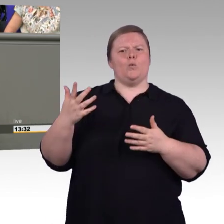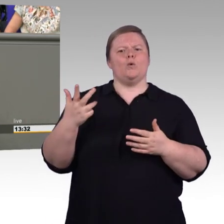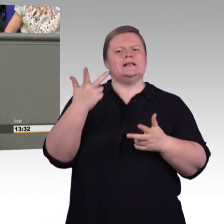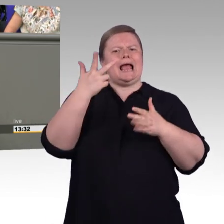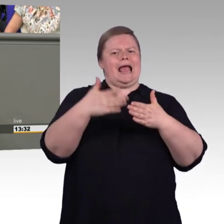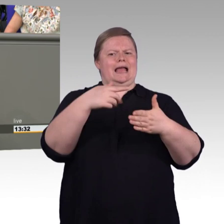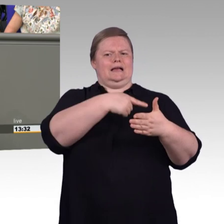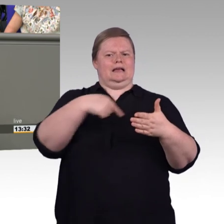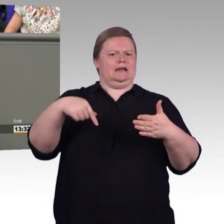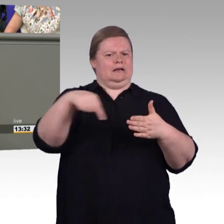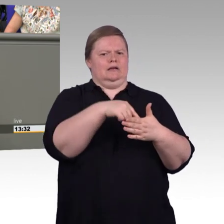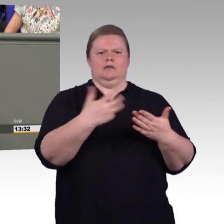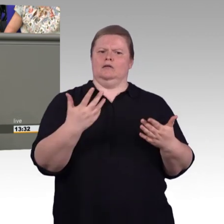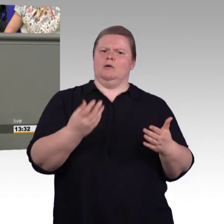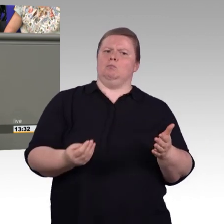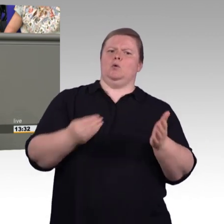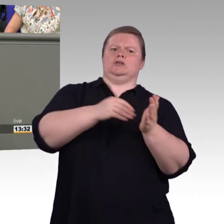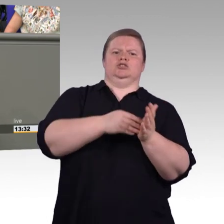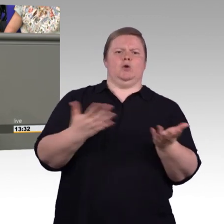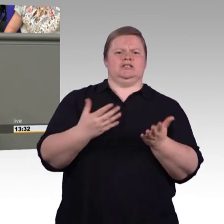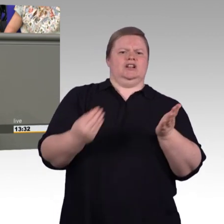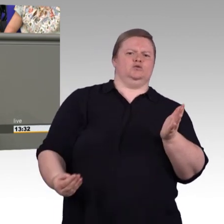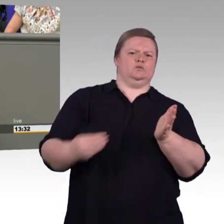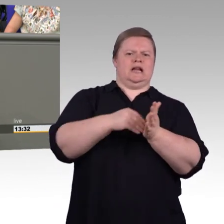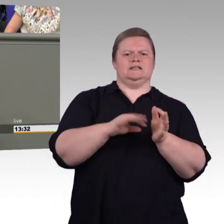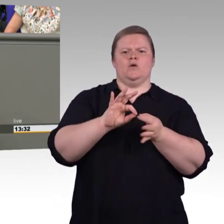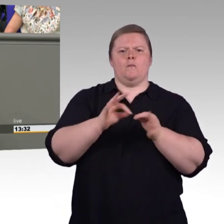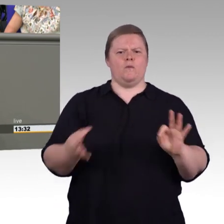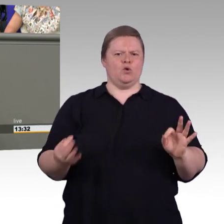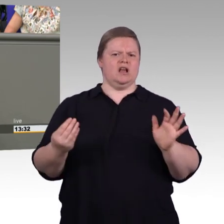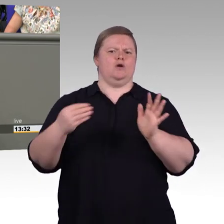die entweder nichts verändert oder möglicherweise